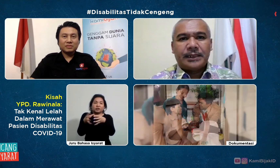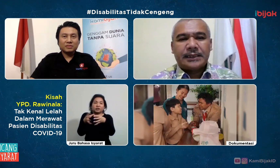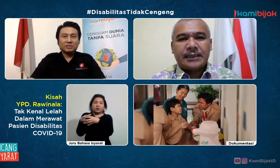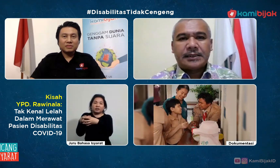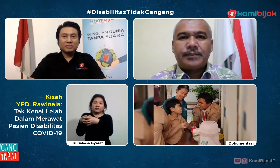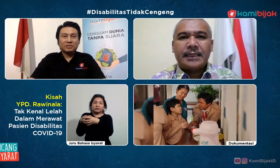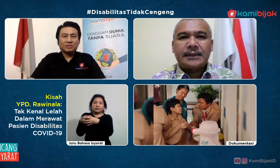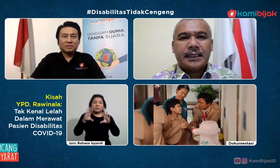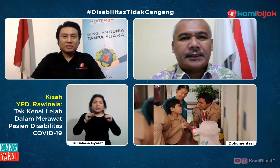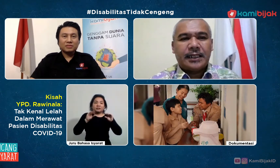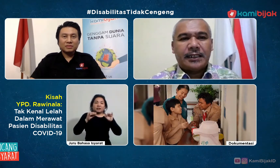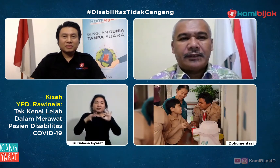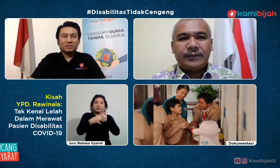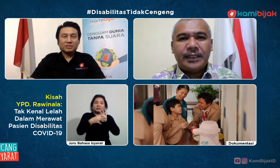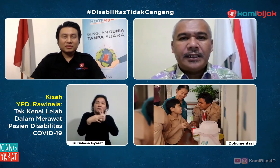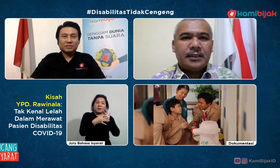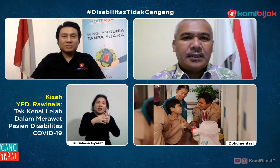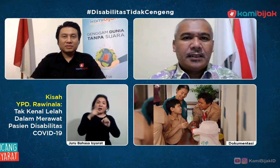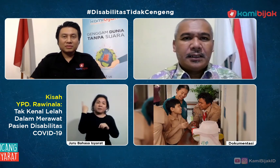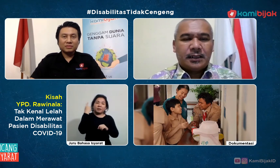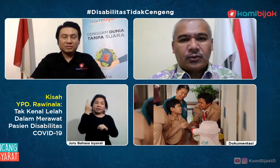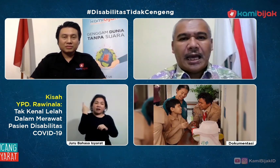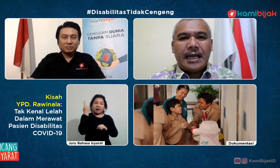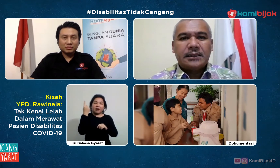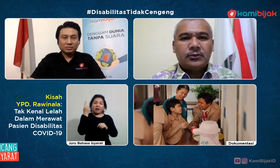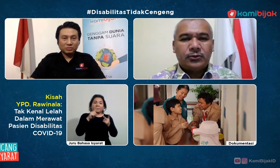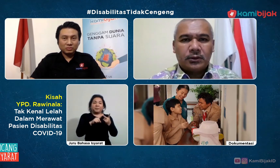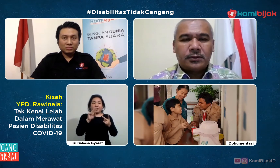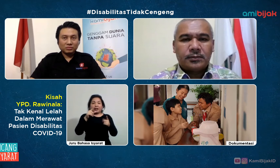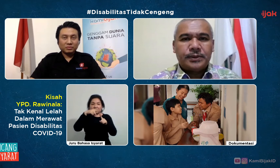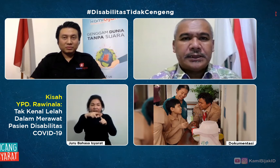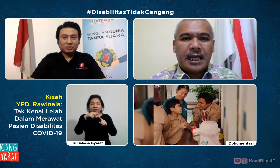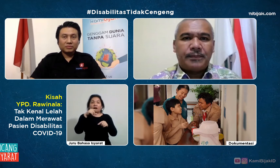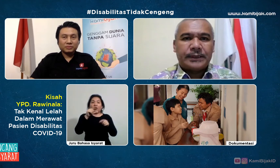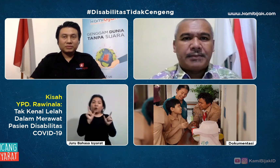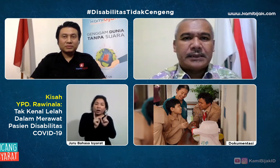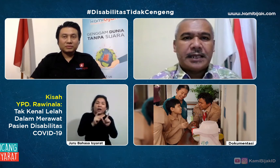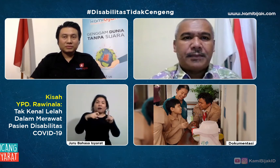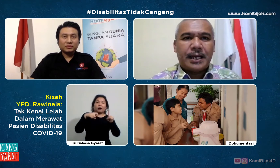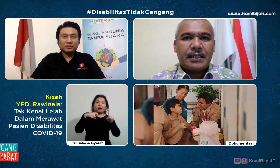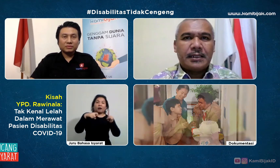dengan pemerintah setempat RT RW Kelurahan untuk bisa bersama-sama